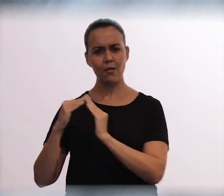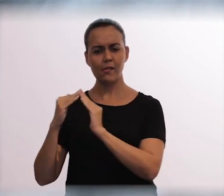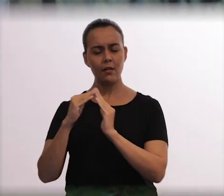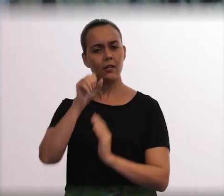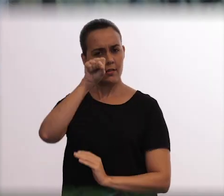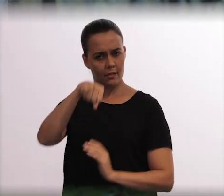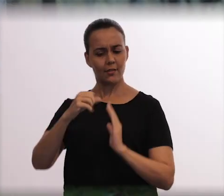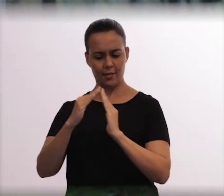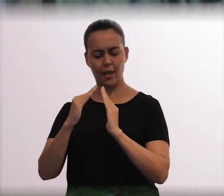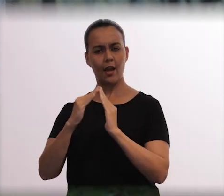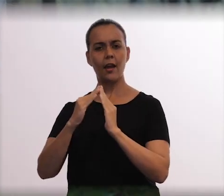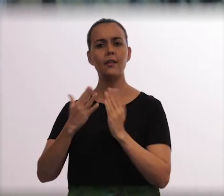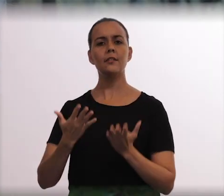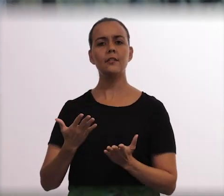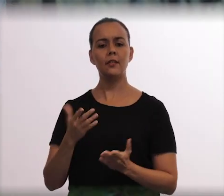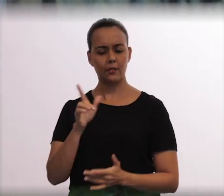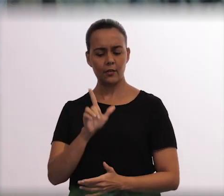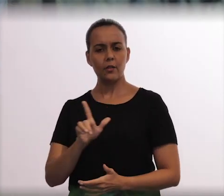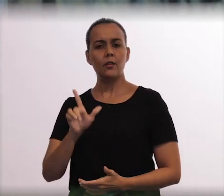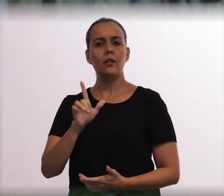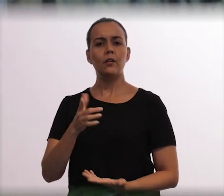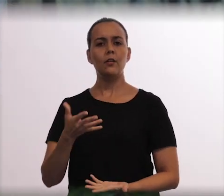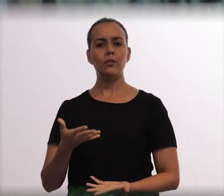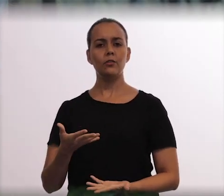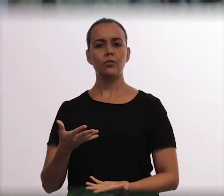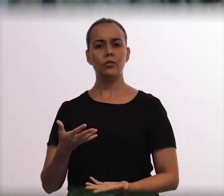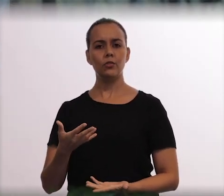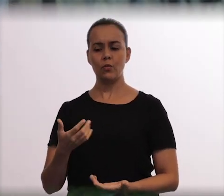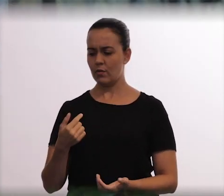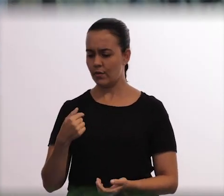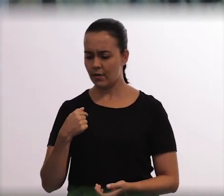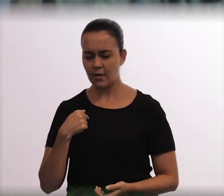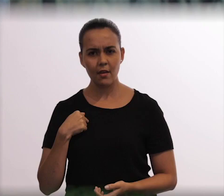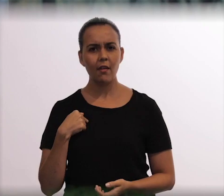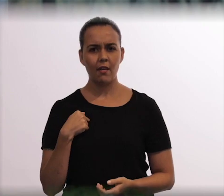Tinha todo um trabalho de: Vamos sair desse buraco que a quebrada se meteu.